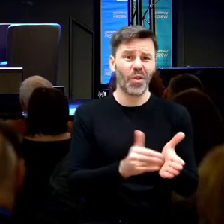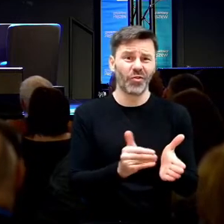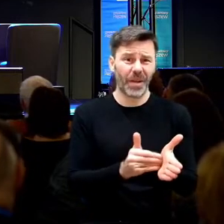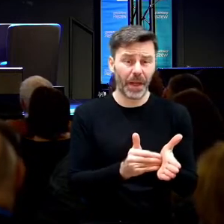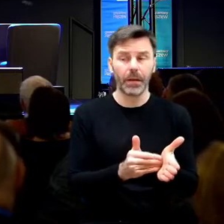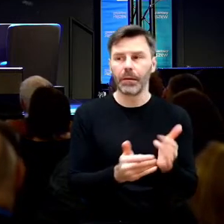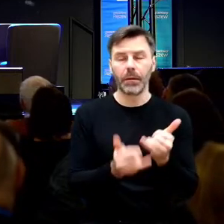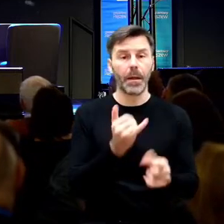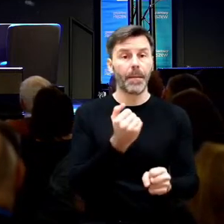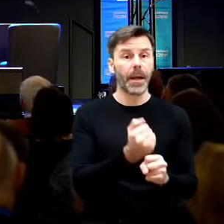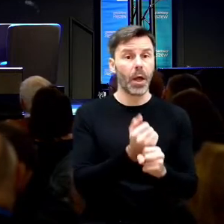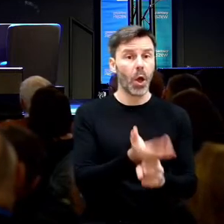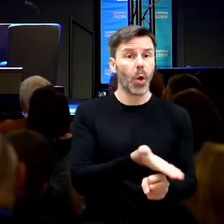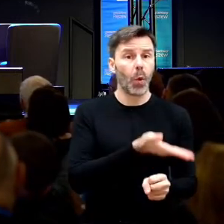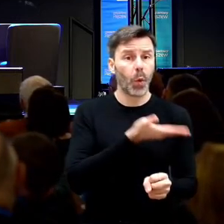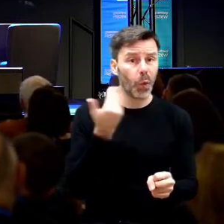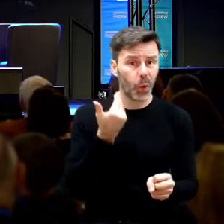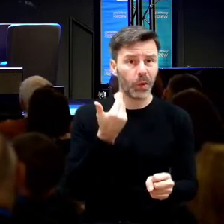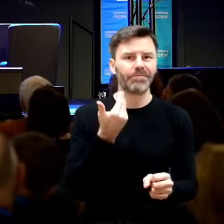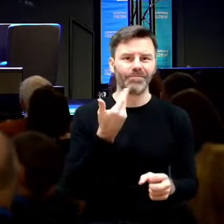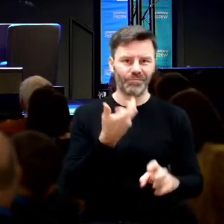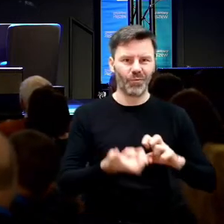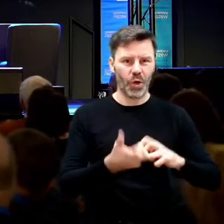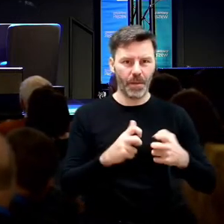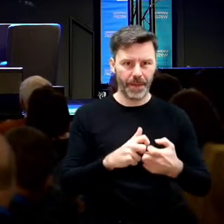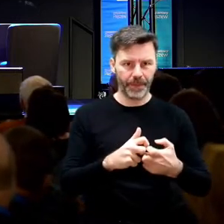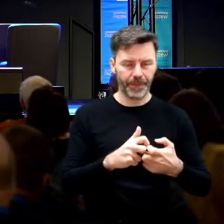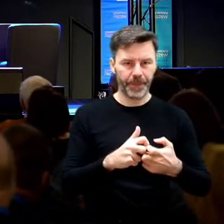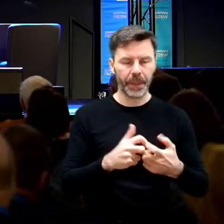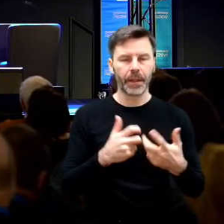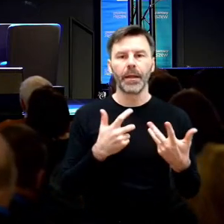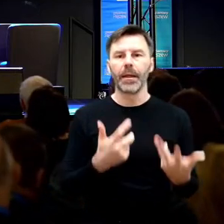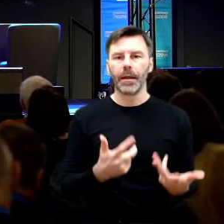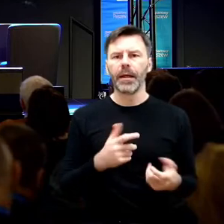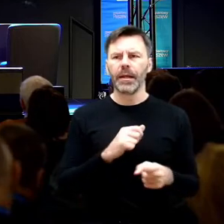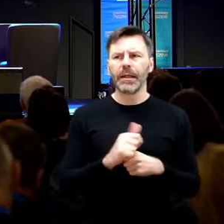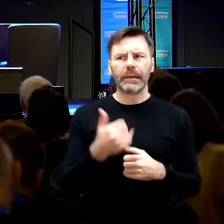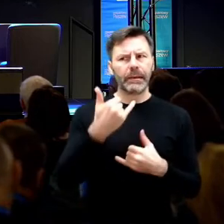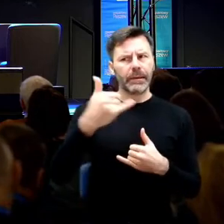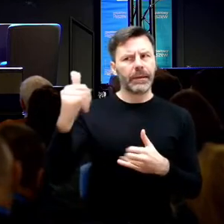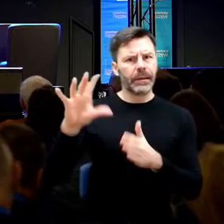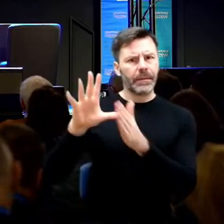oczywiście są pewnie jakieś wyspecjalizowane ośrodki, ale to są raczej wyjątki,